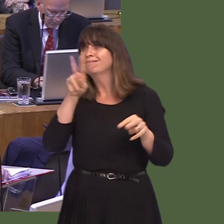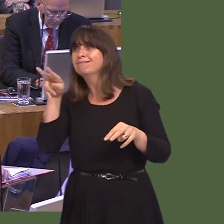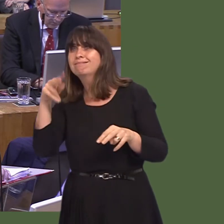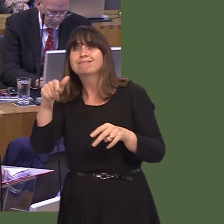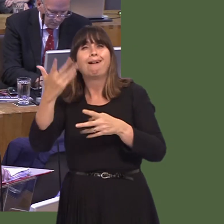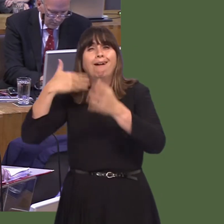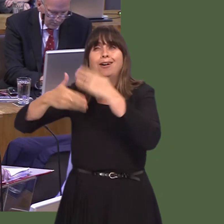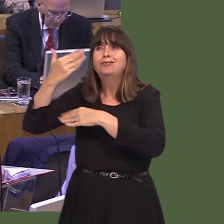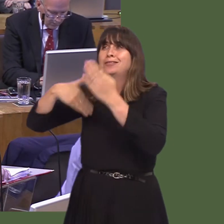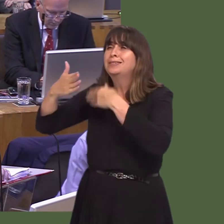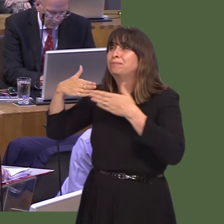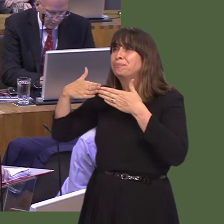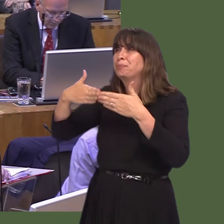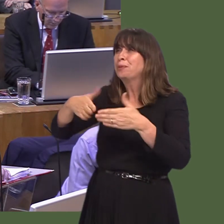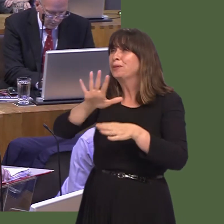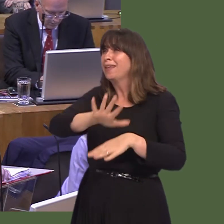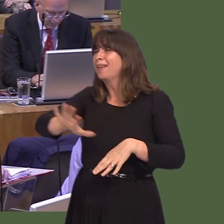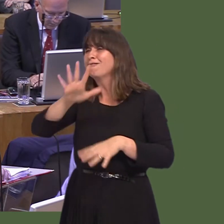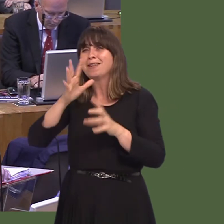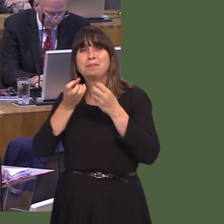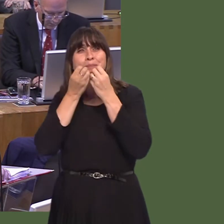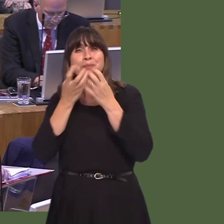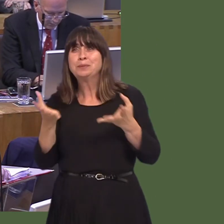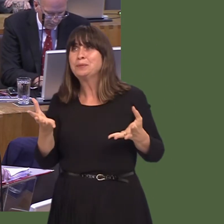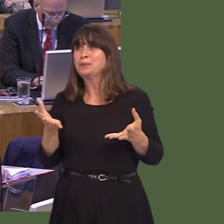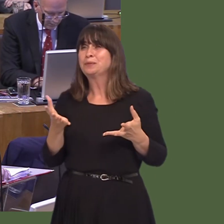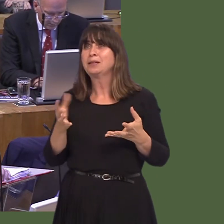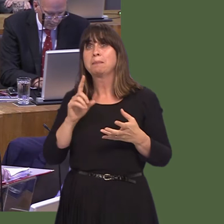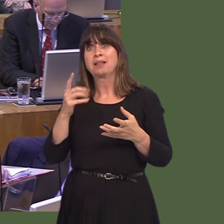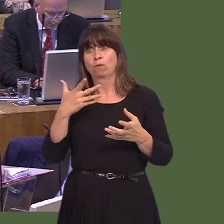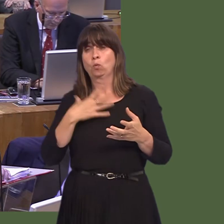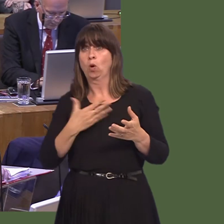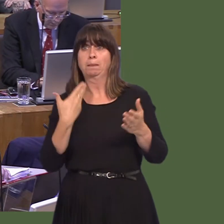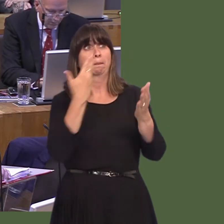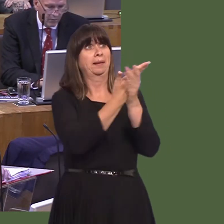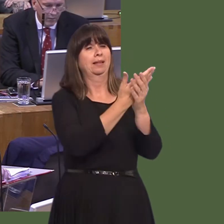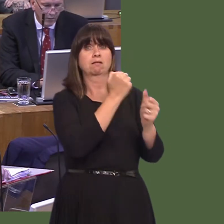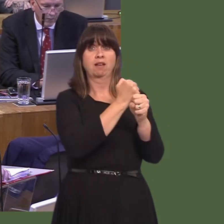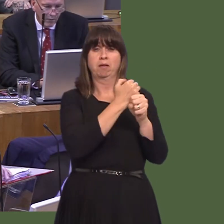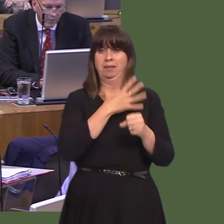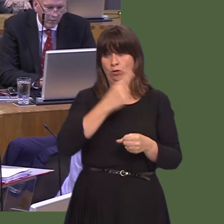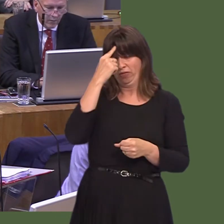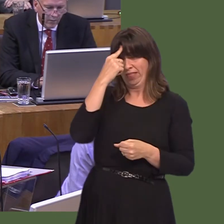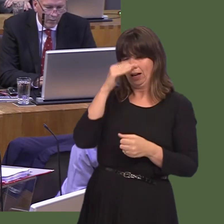ym mha ffordd y gallwn ni gefnogi'r bÏd yna. Y Llywydd / The Llywydd: Mark Isherwood.